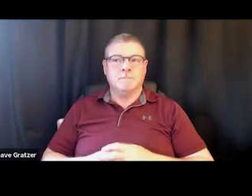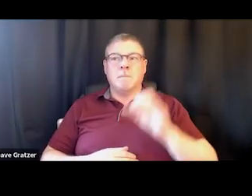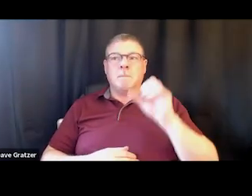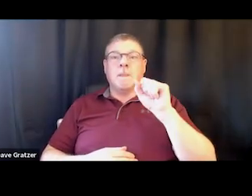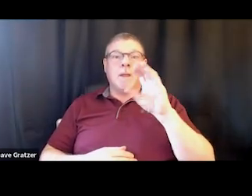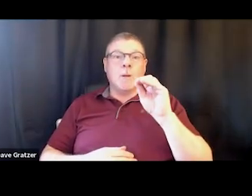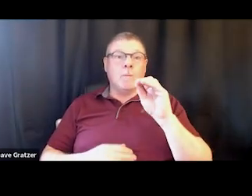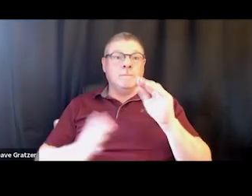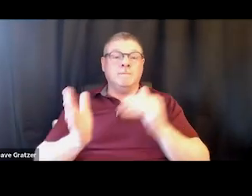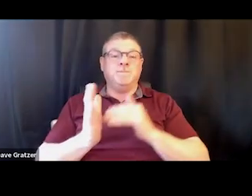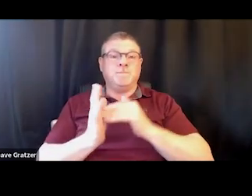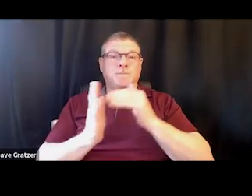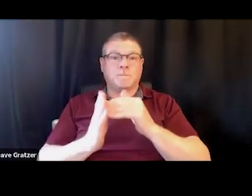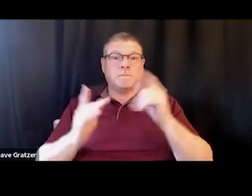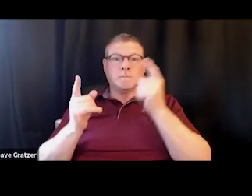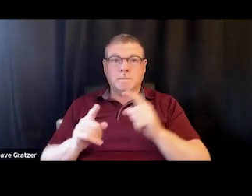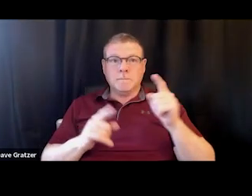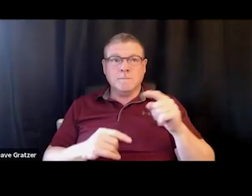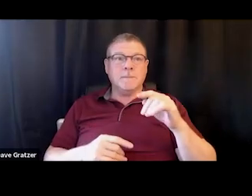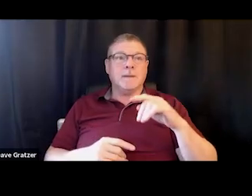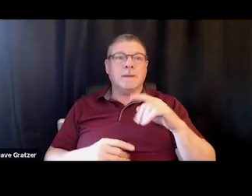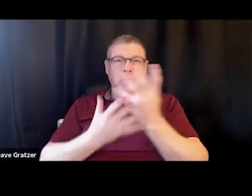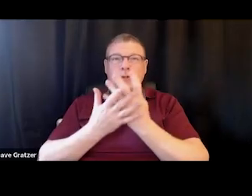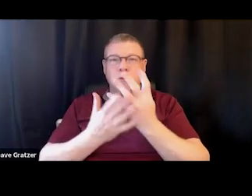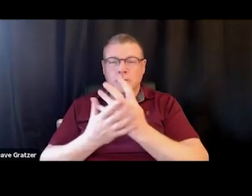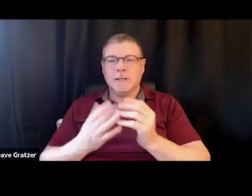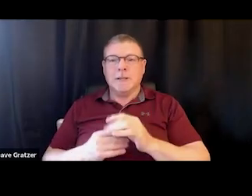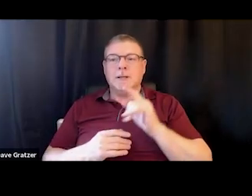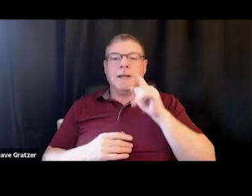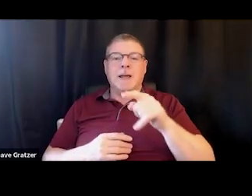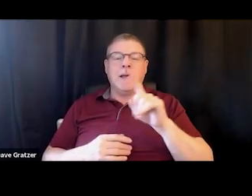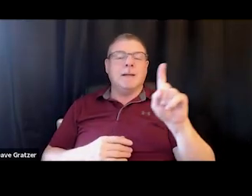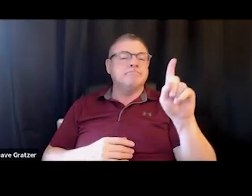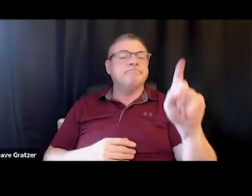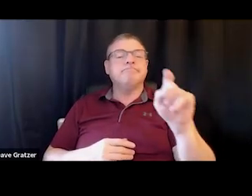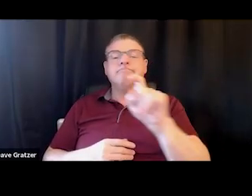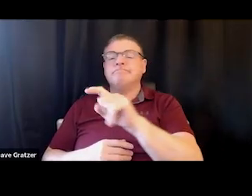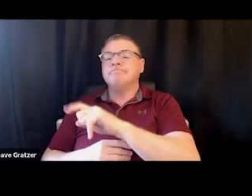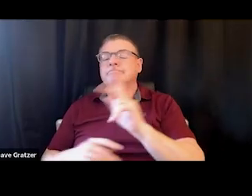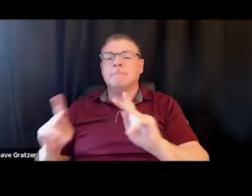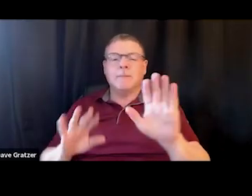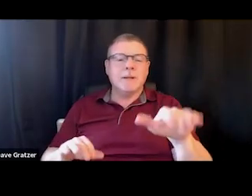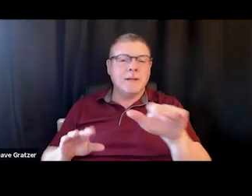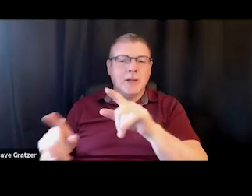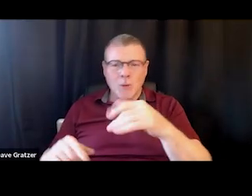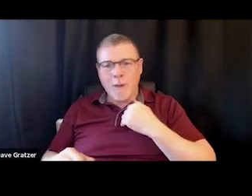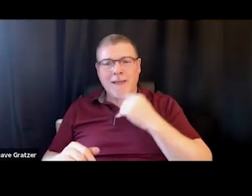Muchas veces, cuando hacemos evaluaciones, si preguntamos a las personas en la población general: "¿Tienes un historial de lesión cerebral?"